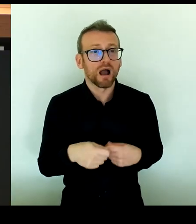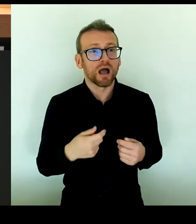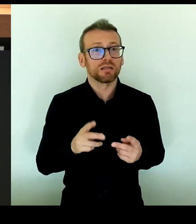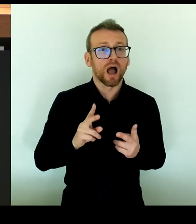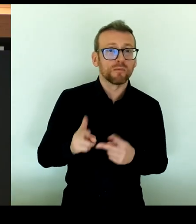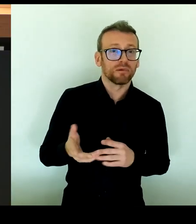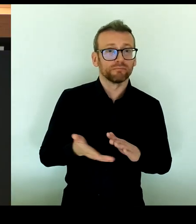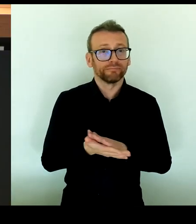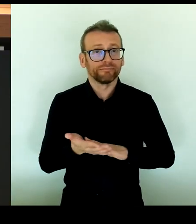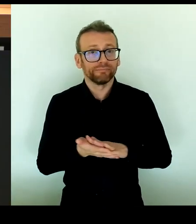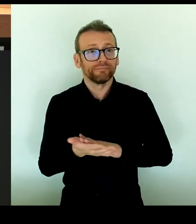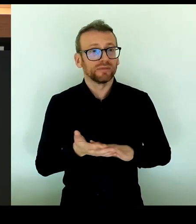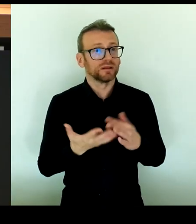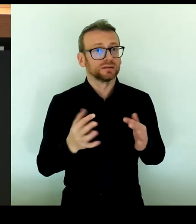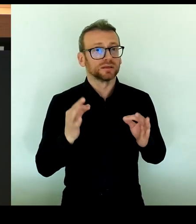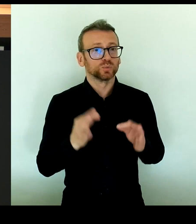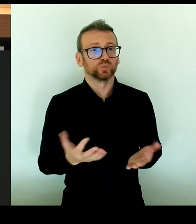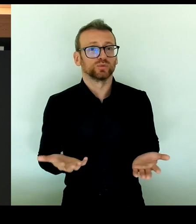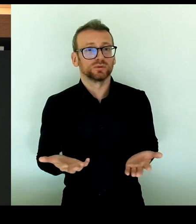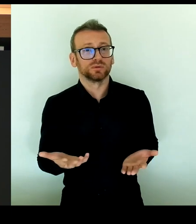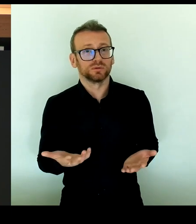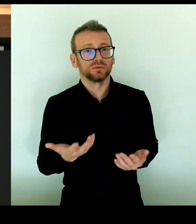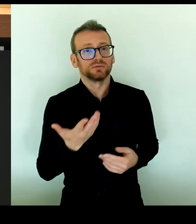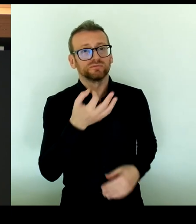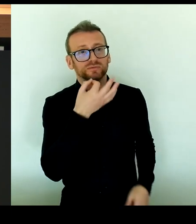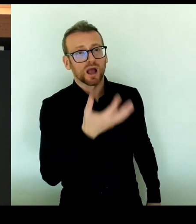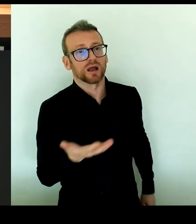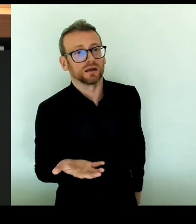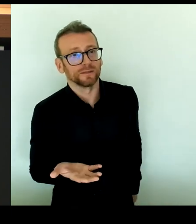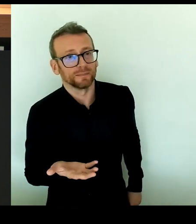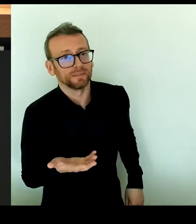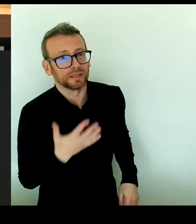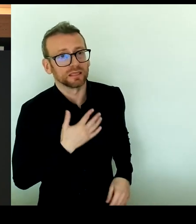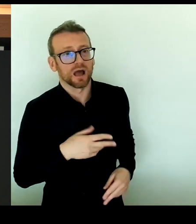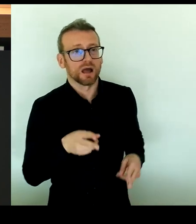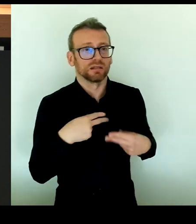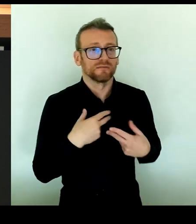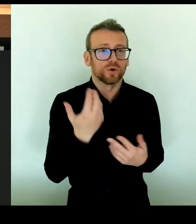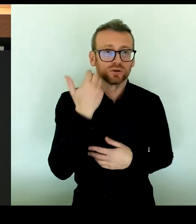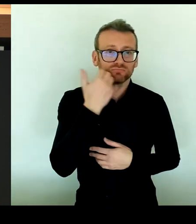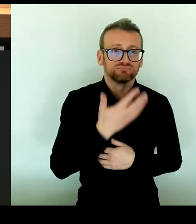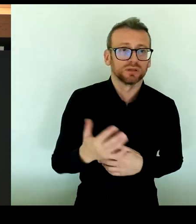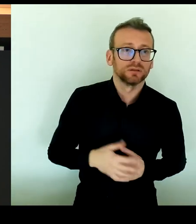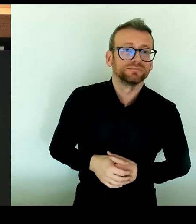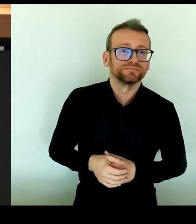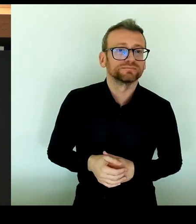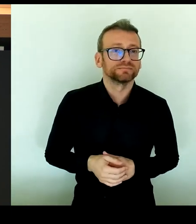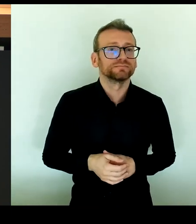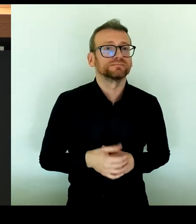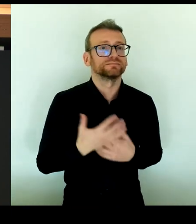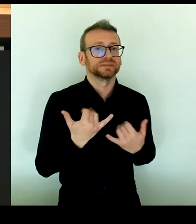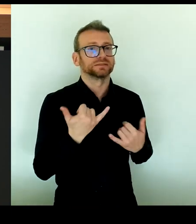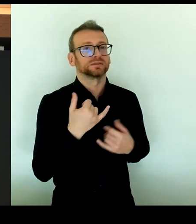gibt es hervorragende Konzepte. Ich erinnere mal an eines. Wir haben zusammen in Pankow. Ich komme aus Pankow. Da habe ich meinen Wahlkreis. Das wissen Sie.